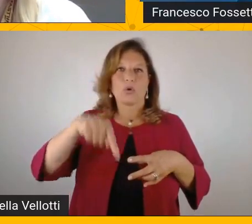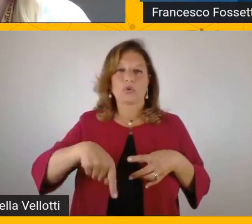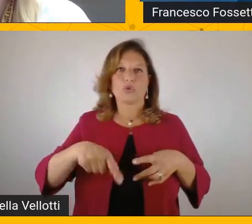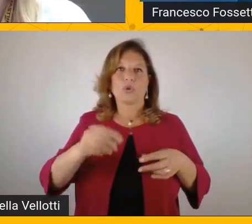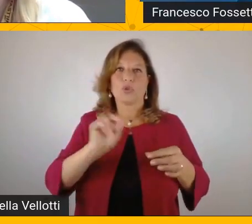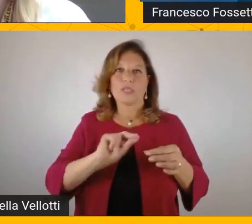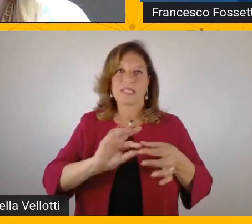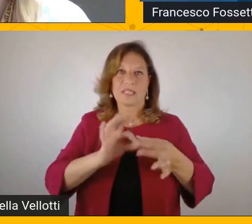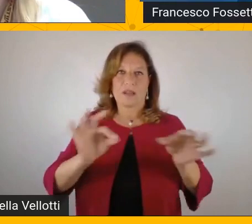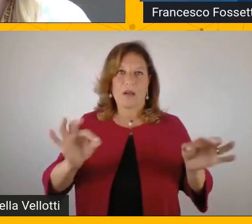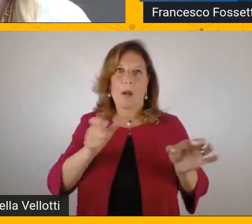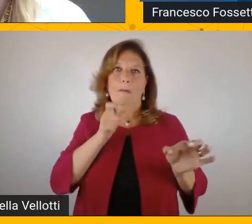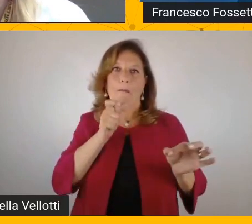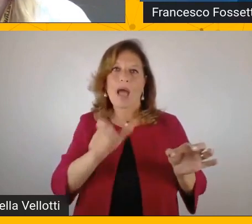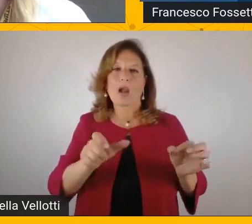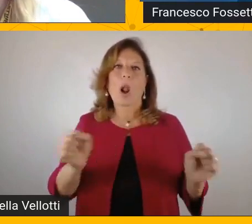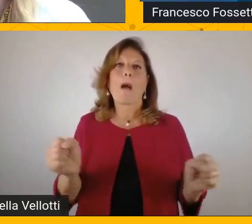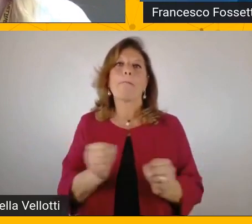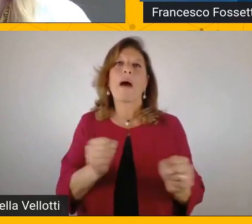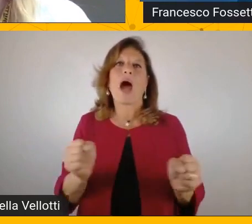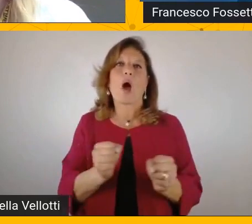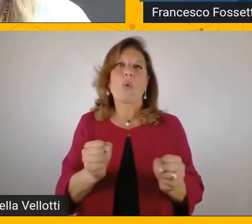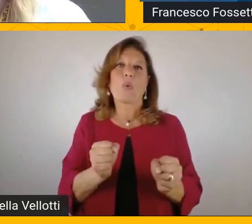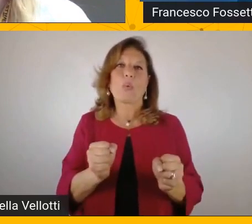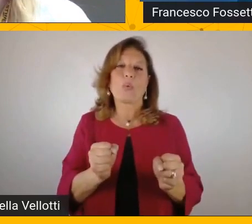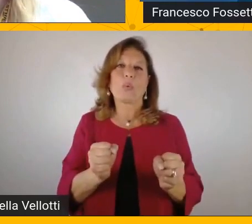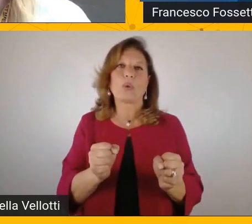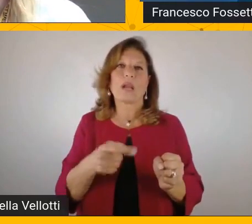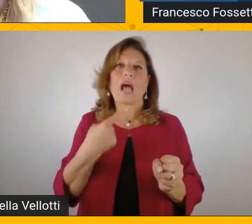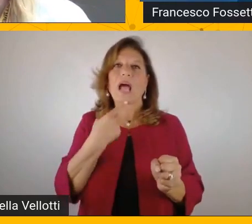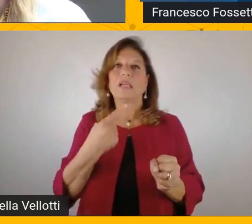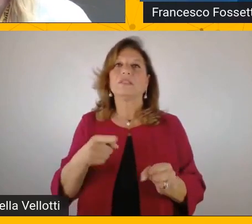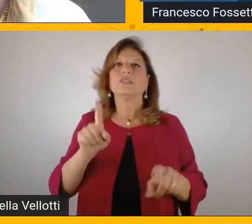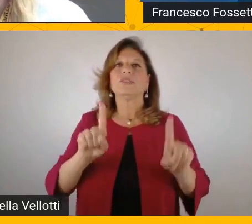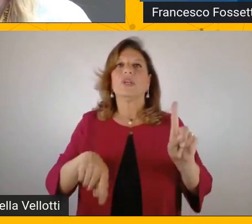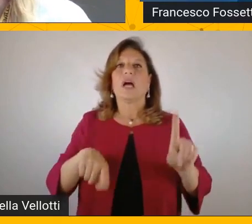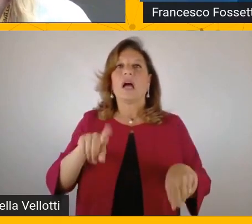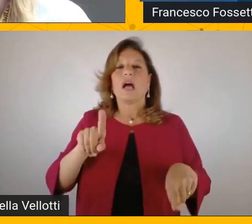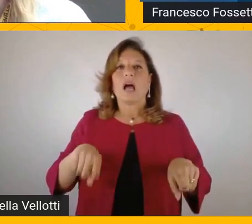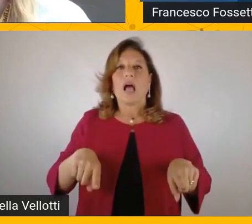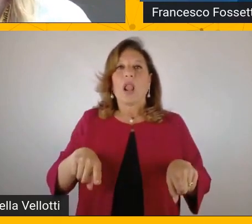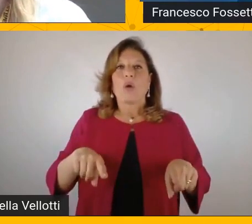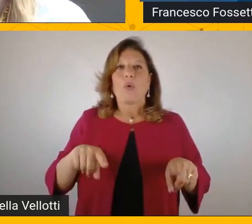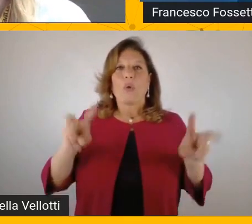scritto sotto paura okay? Eh che identifica delle tematiche